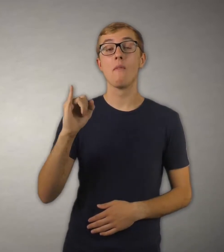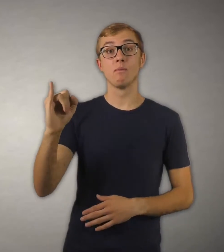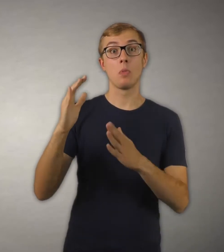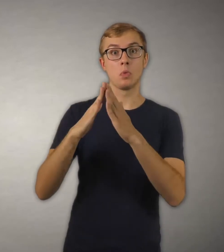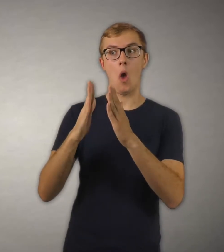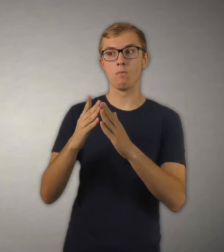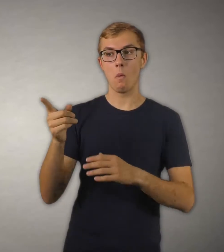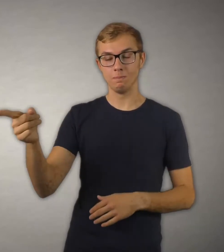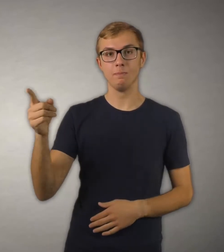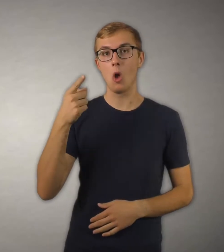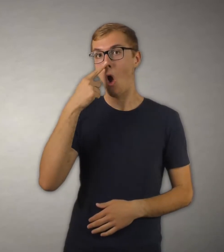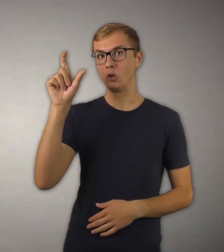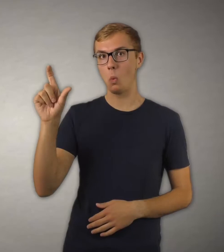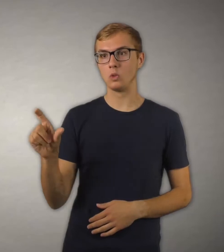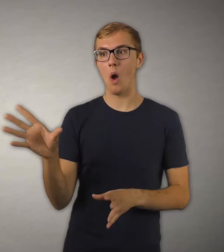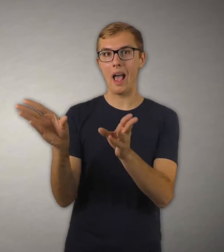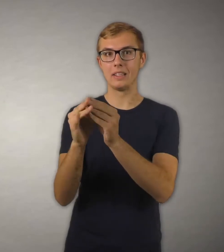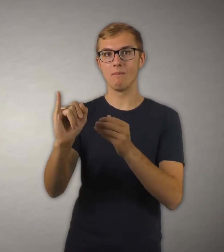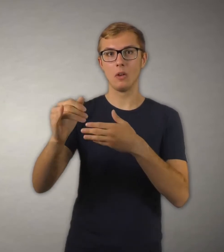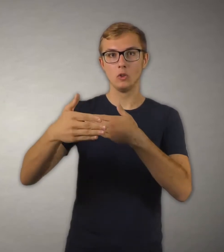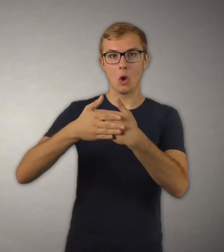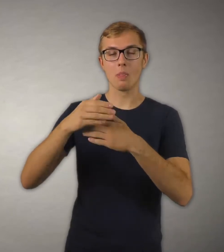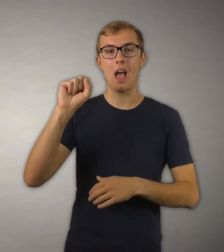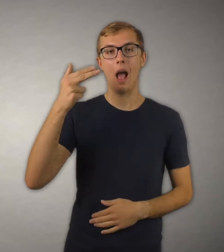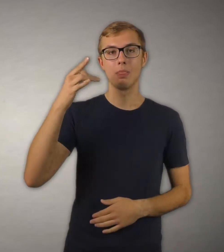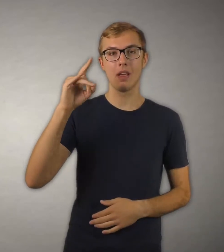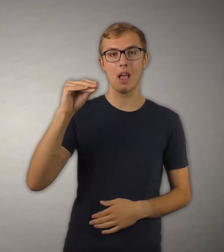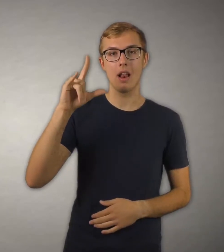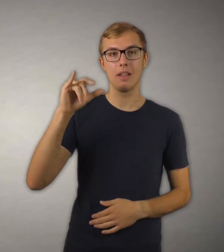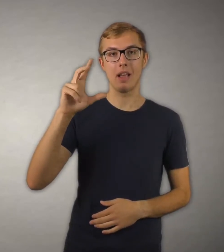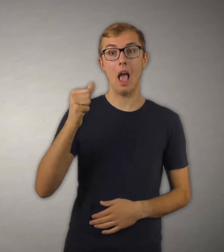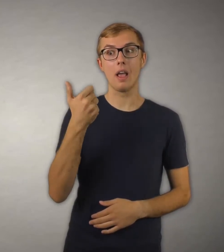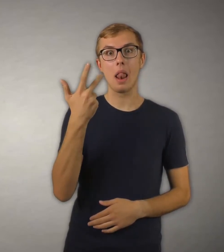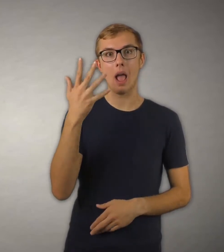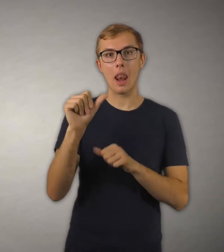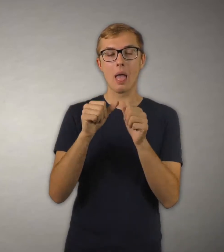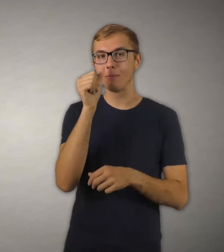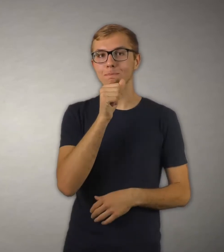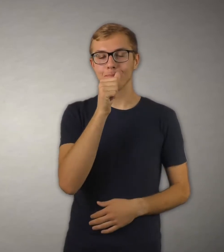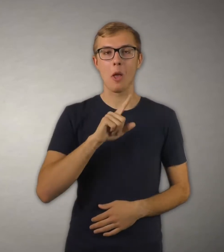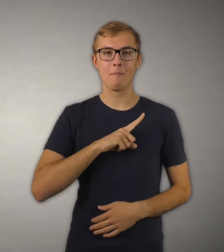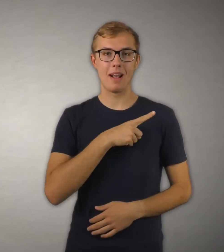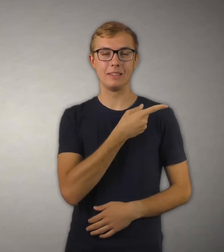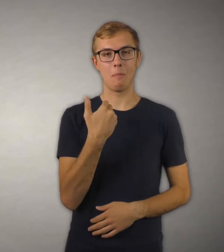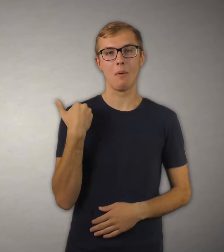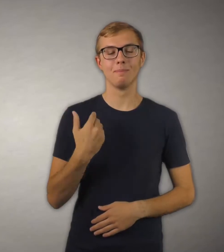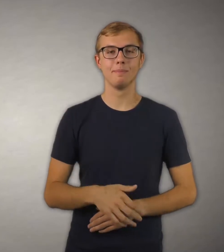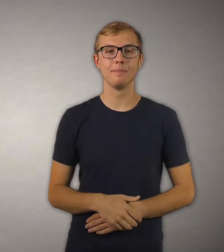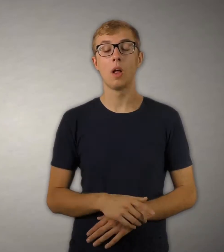Tam ponoć przez kilka lat romansował z jego ładną żoną Angeliką.